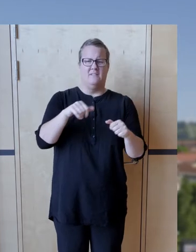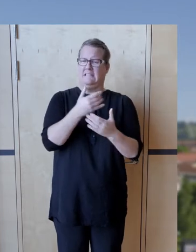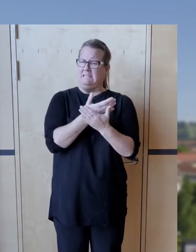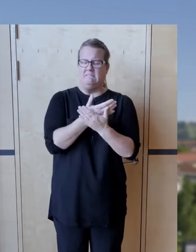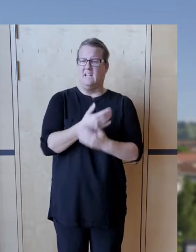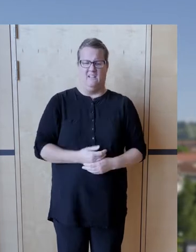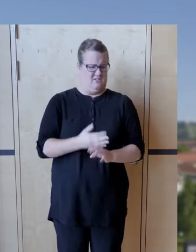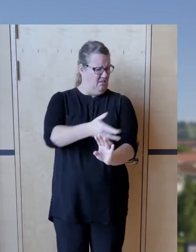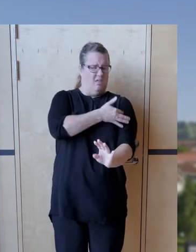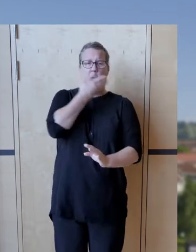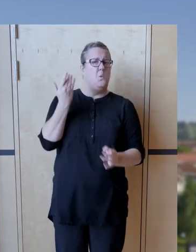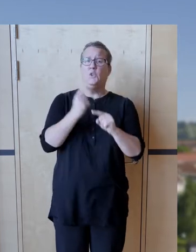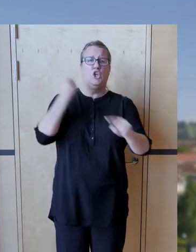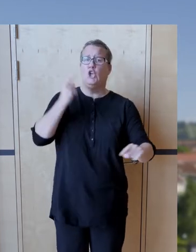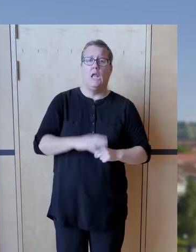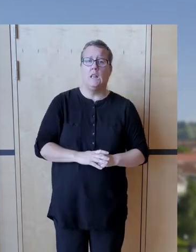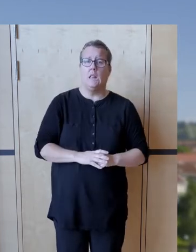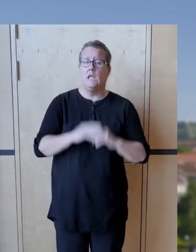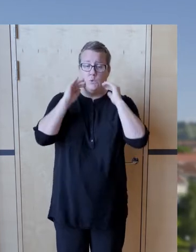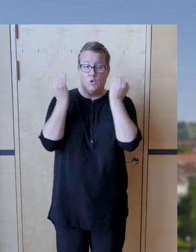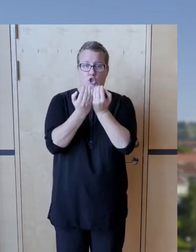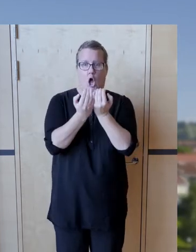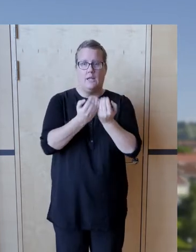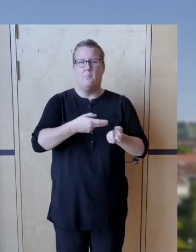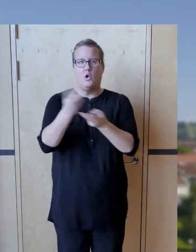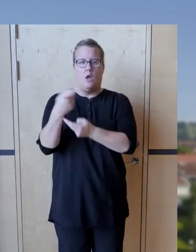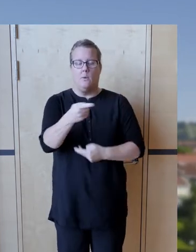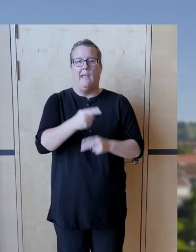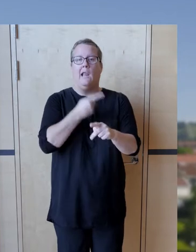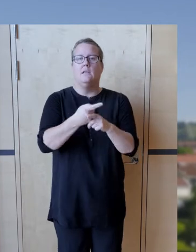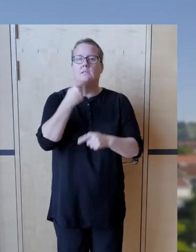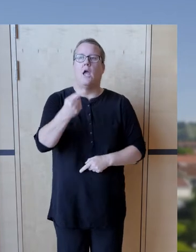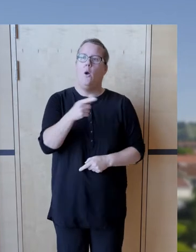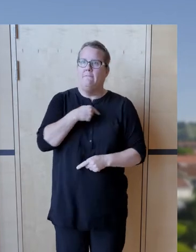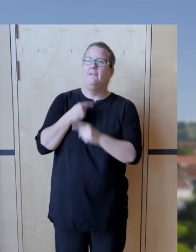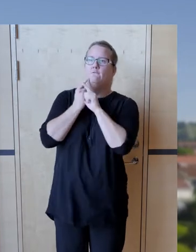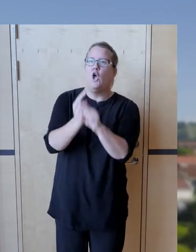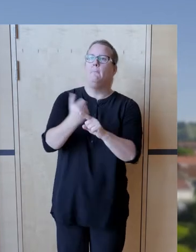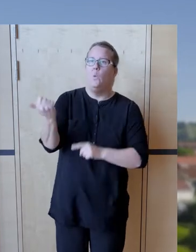Där man får Socialdemokraterna sida nu säger att man hela tiden utgått efter behovet att det anses fullt rimligt